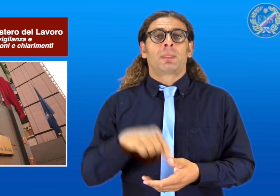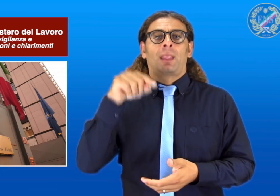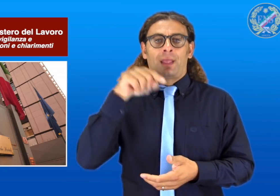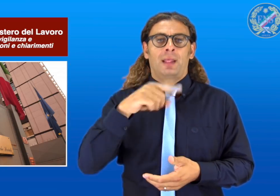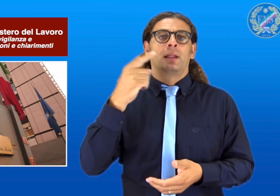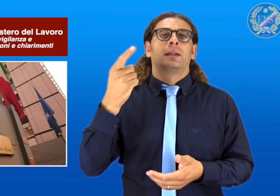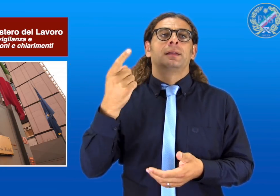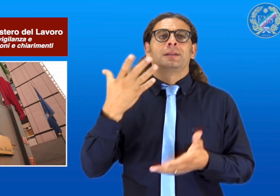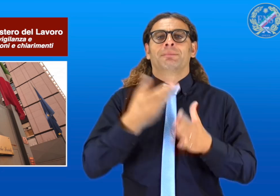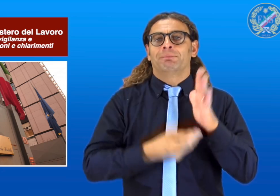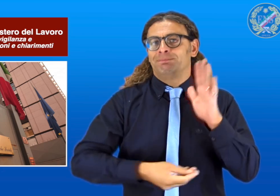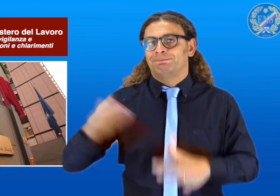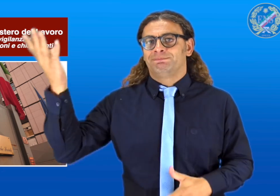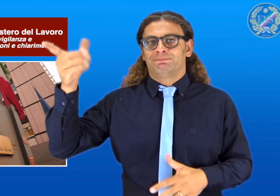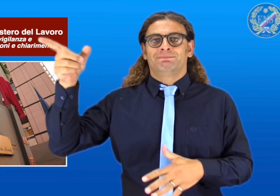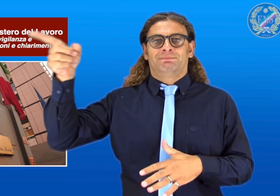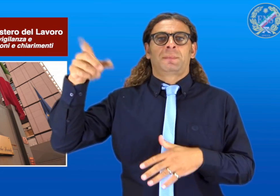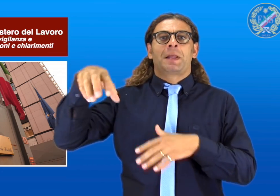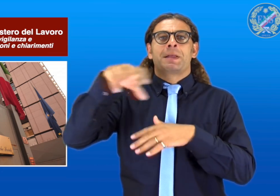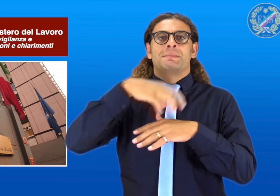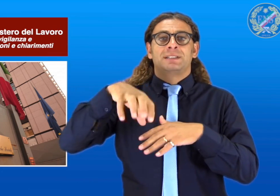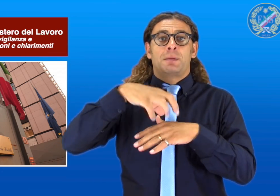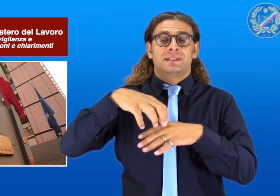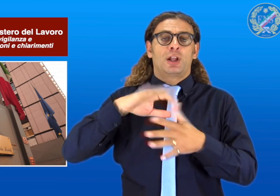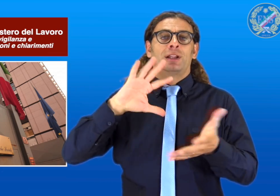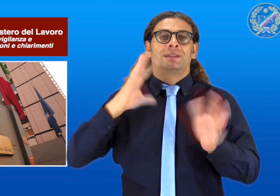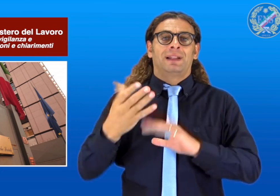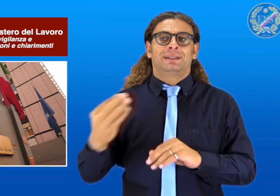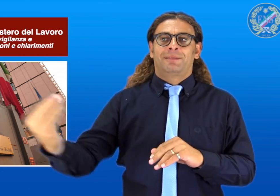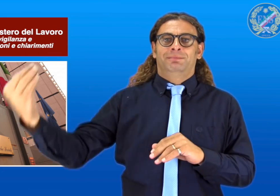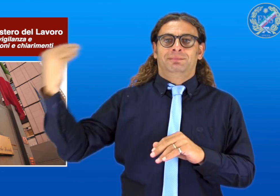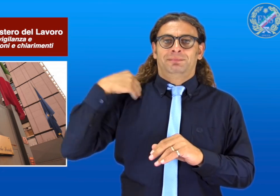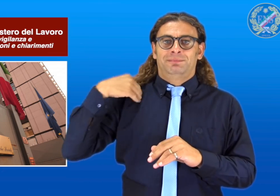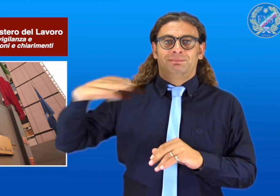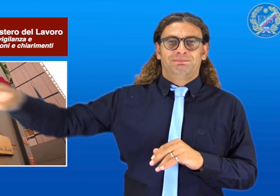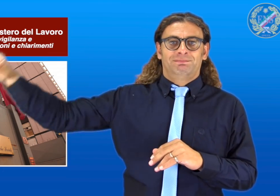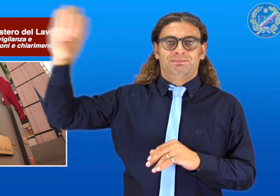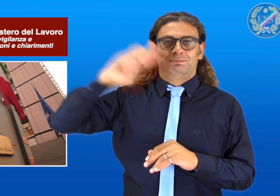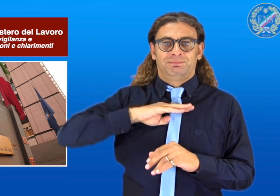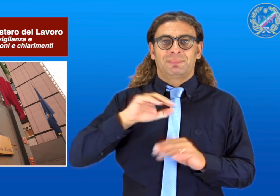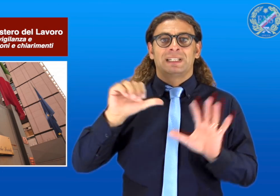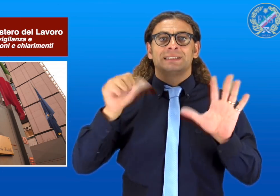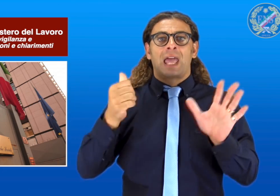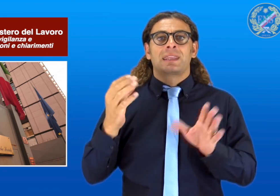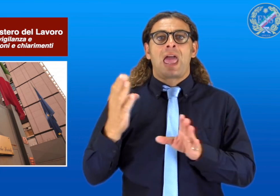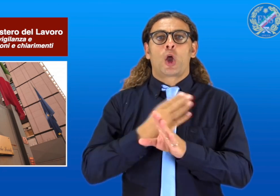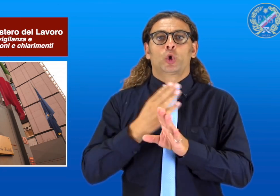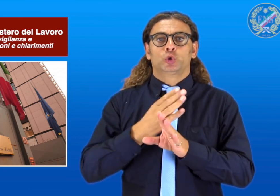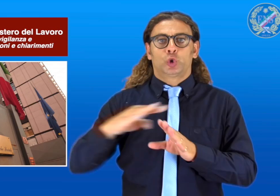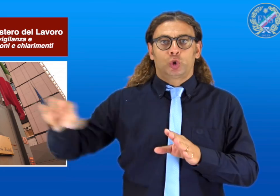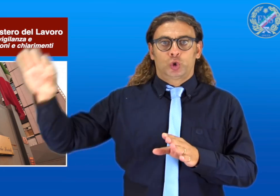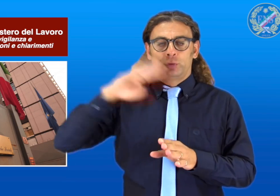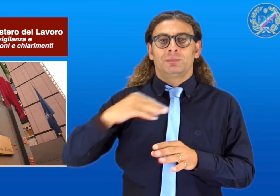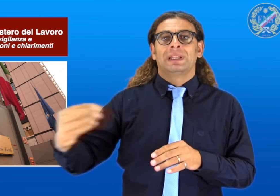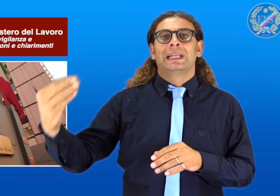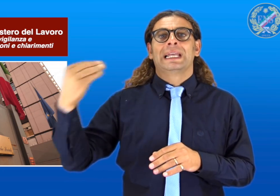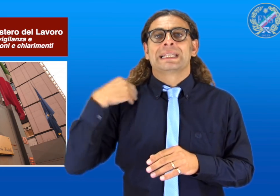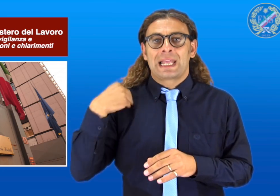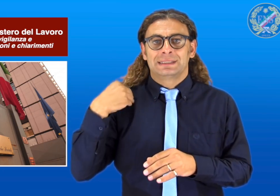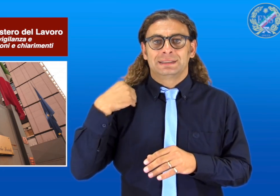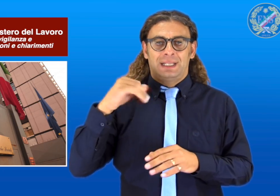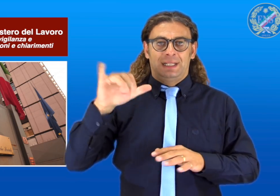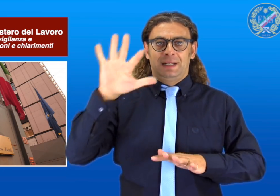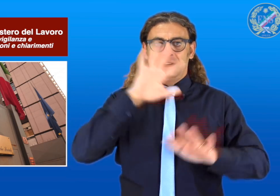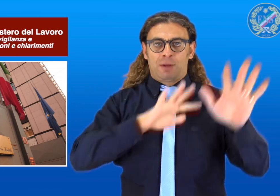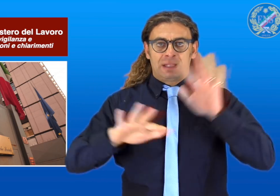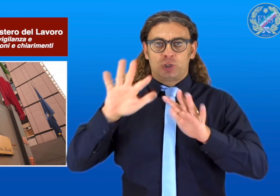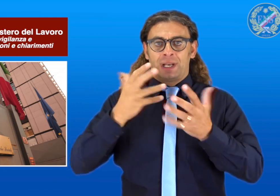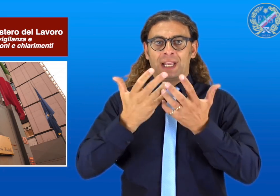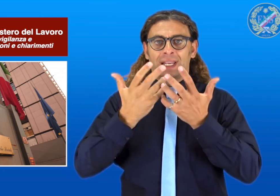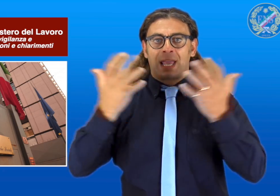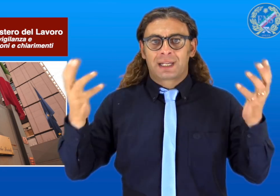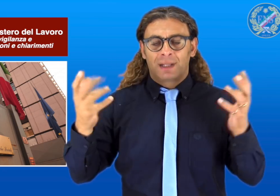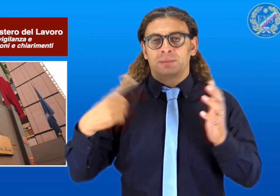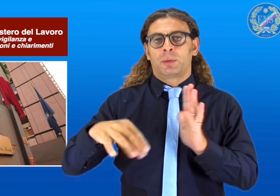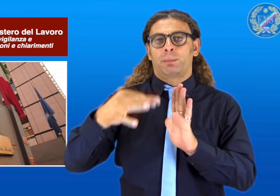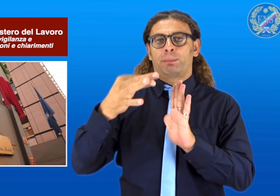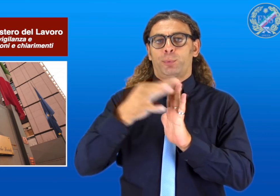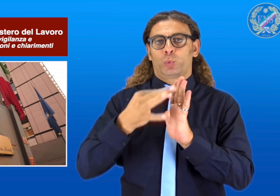Il 6 Agosto è arrivata la lettera dal Ministero con richiesta informazioni e chiarimenti sui punti collegati alla